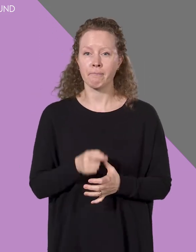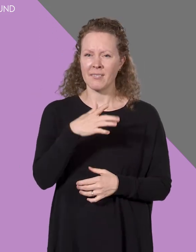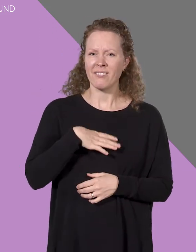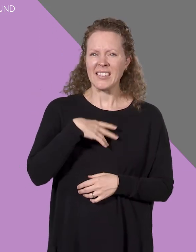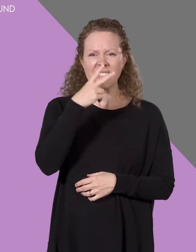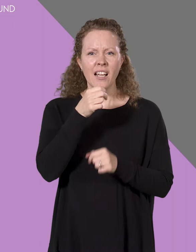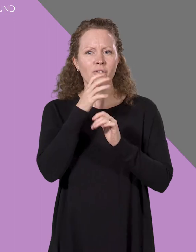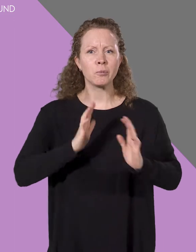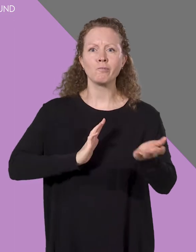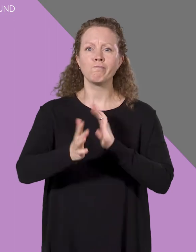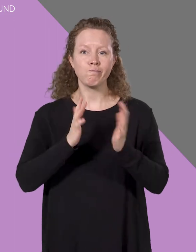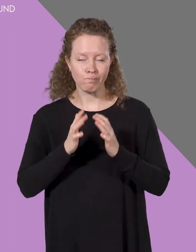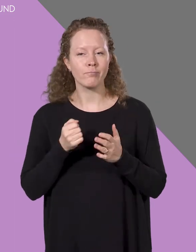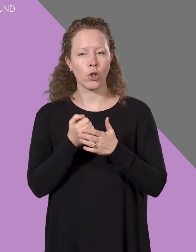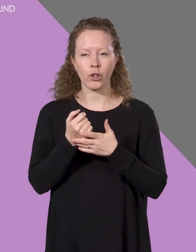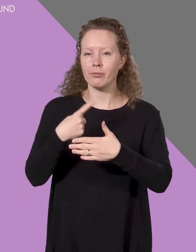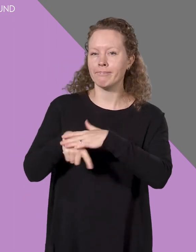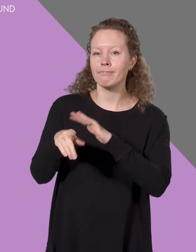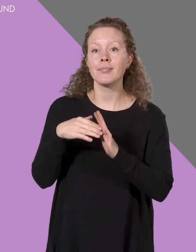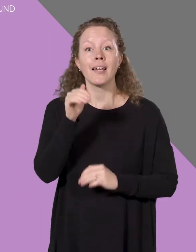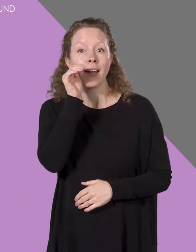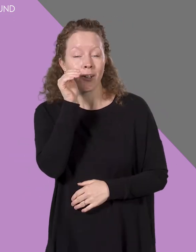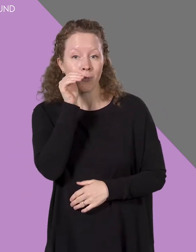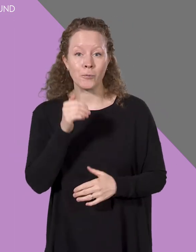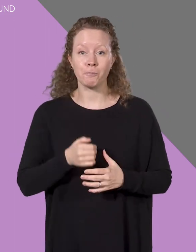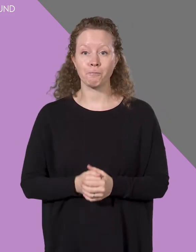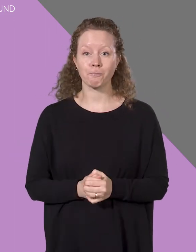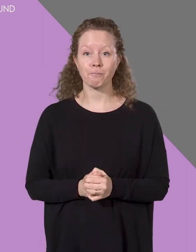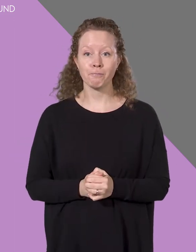Ni kan py se information på finlandssvenskt teckenspråk via - informationskanalen Teckeneko, www.teckeneko.fi